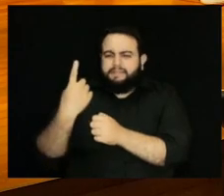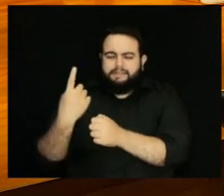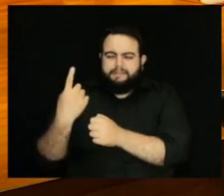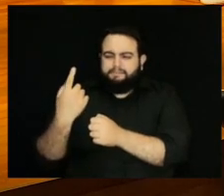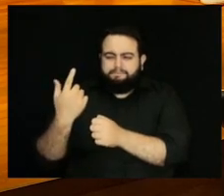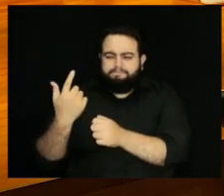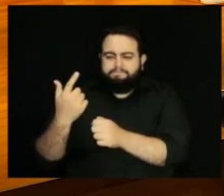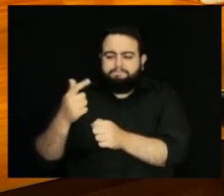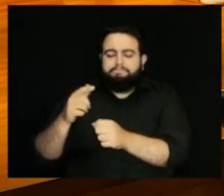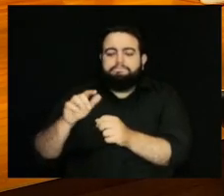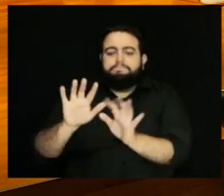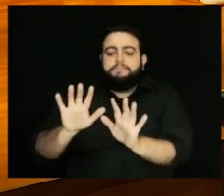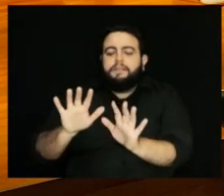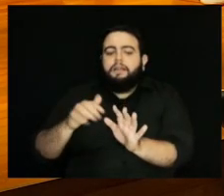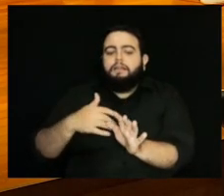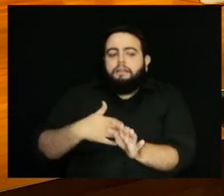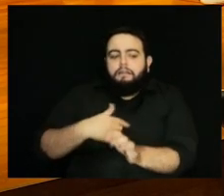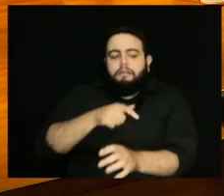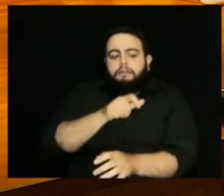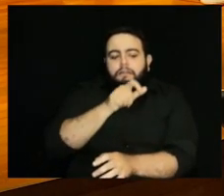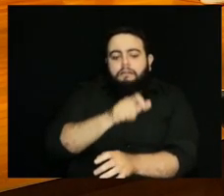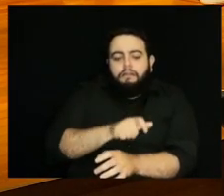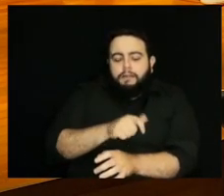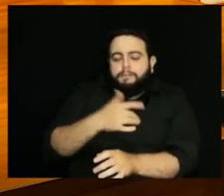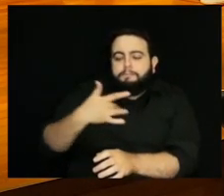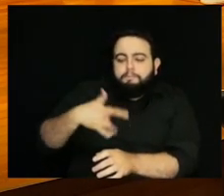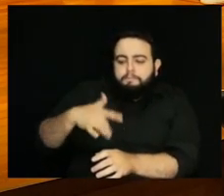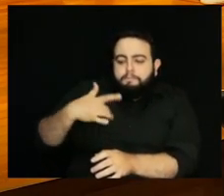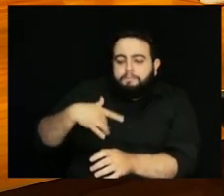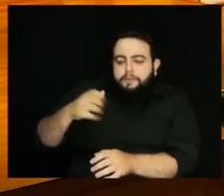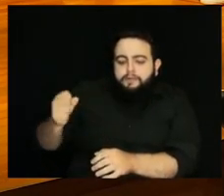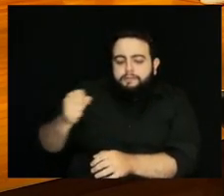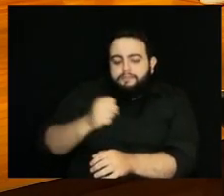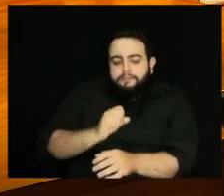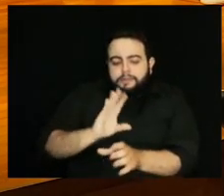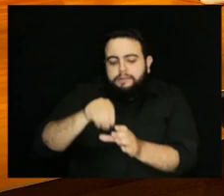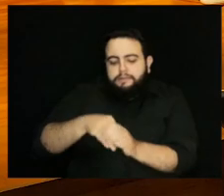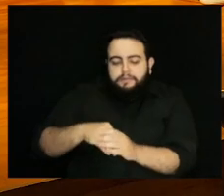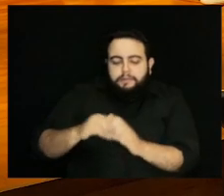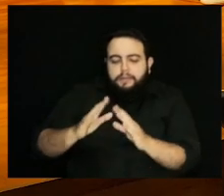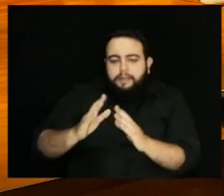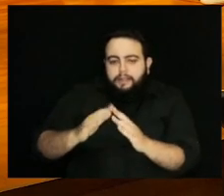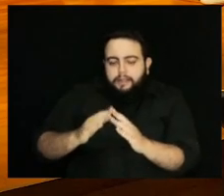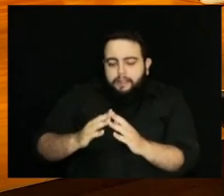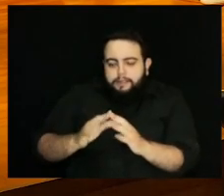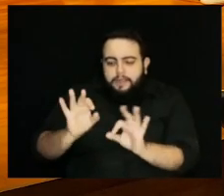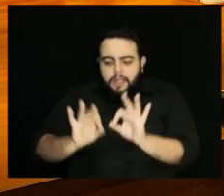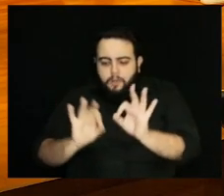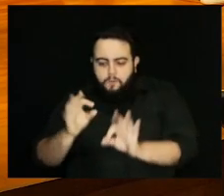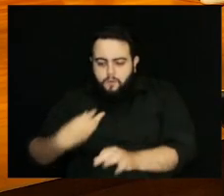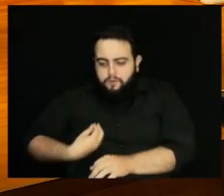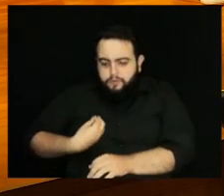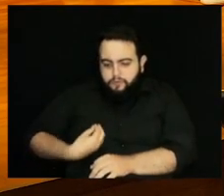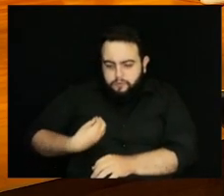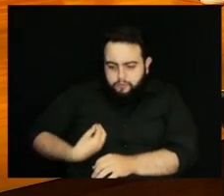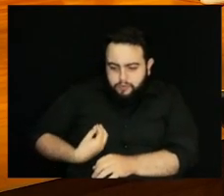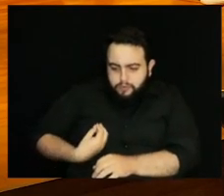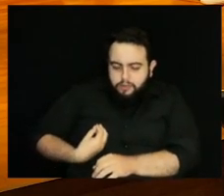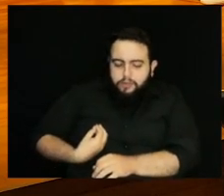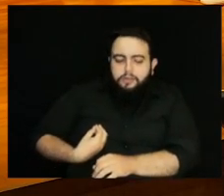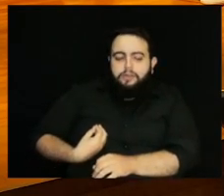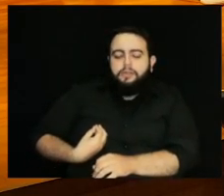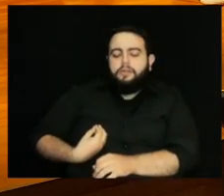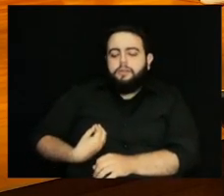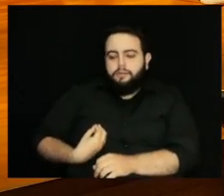ele ficou com pena, trouxe ela para dentro de casa, arrumou a vida dela, botou um rádio, pôs luz